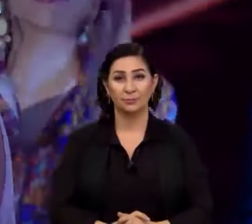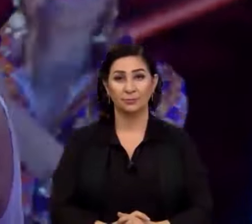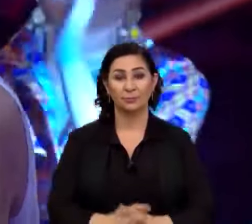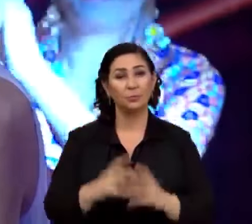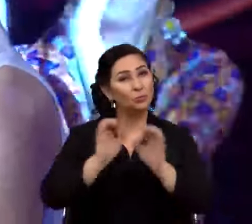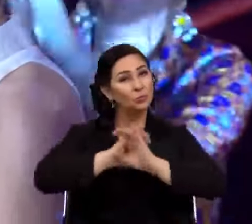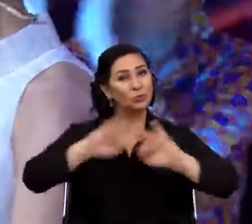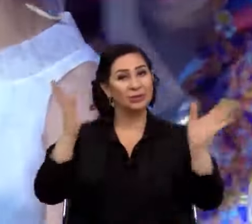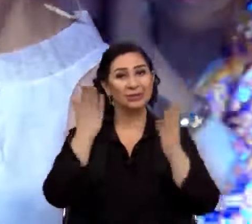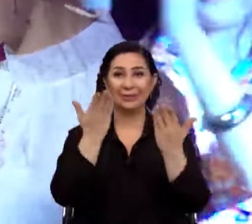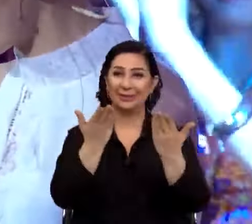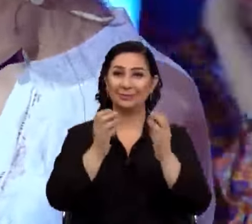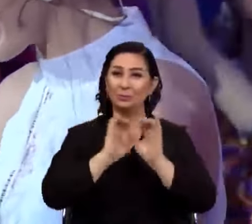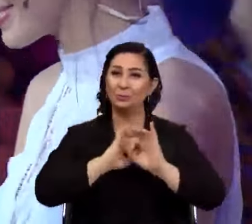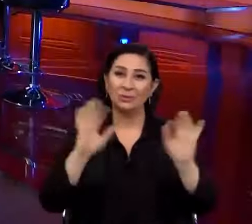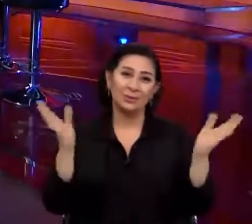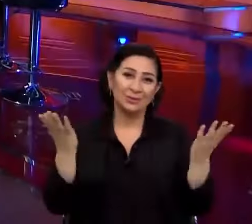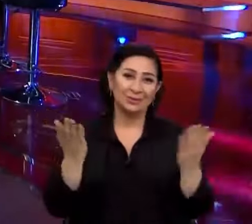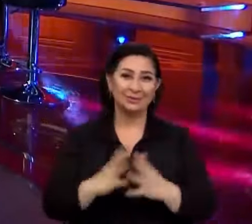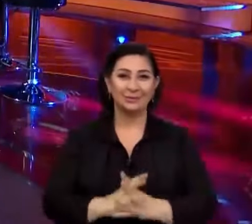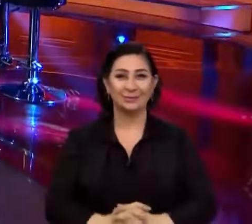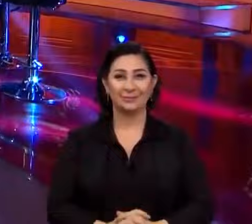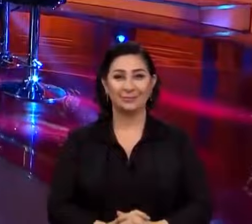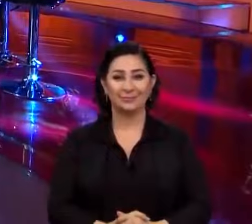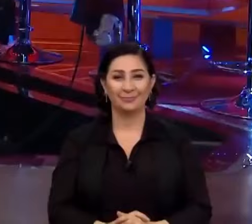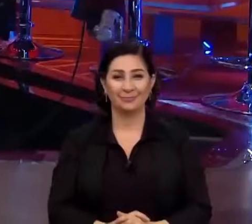müthişsin müthişsin